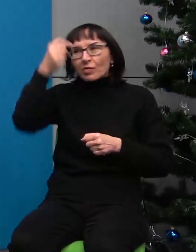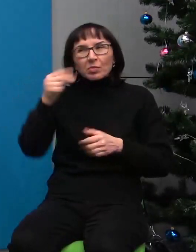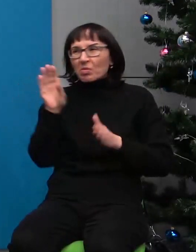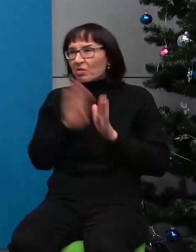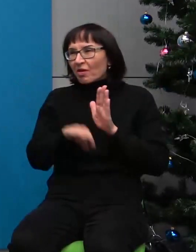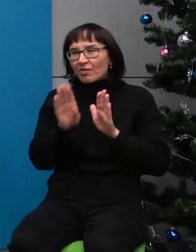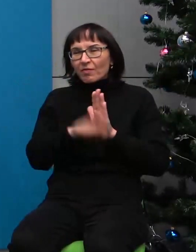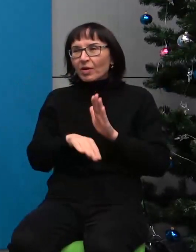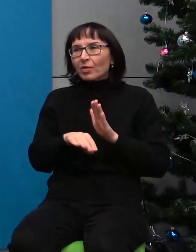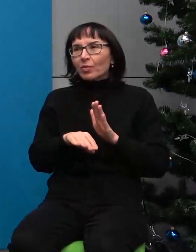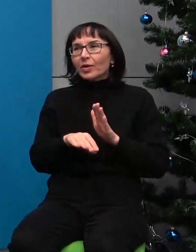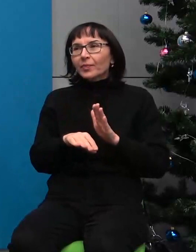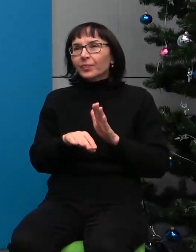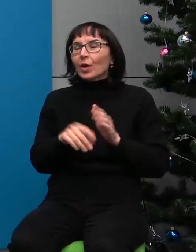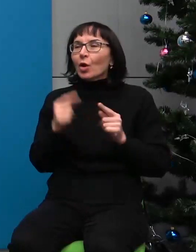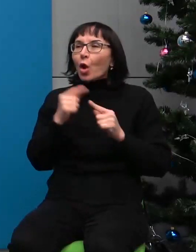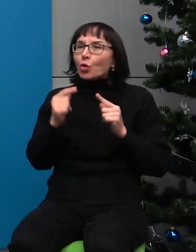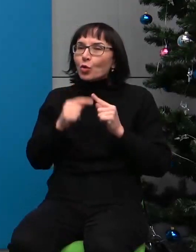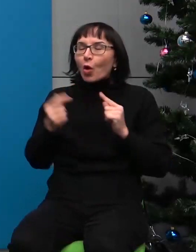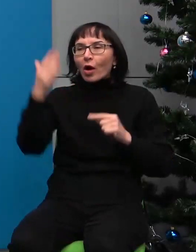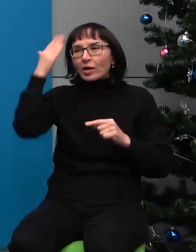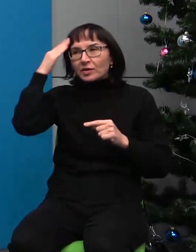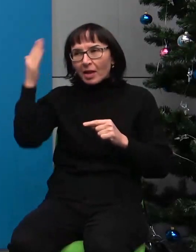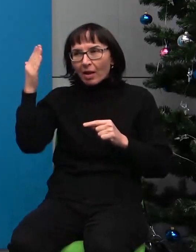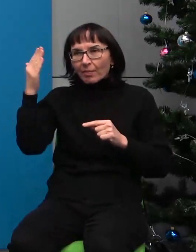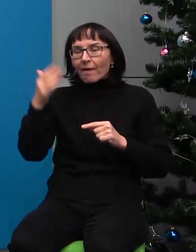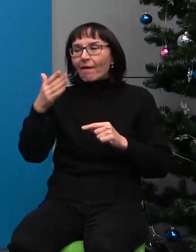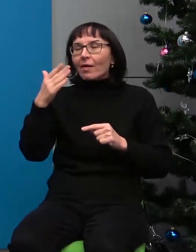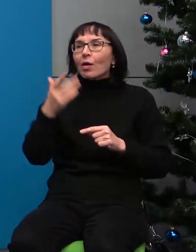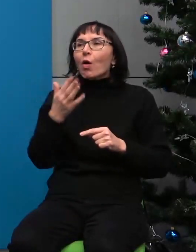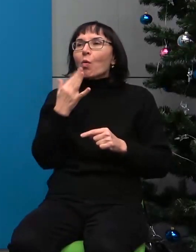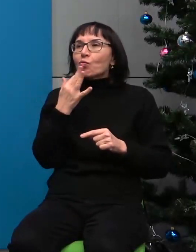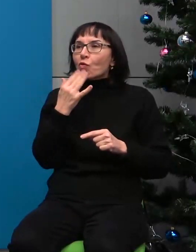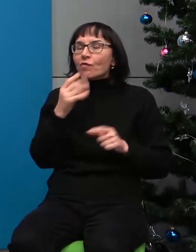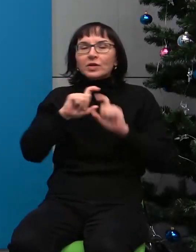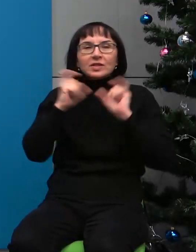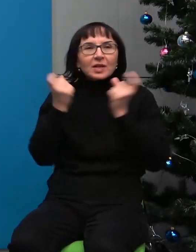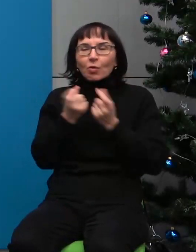Trochę go znam, więc mówię to z całkowitą pewnością.